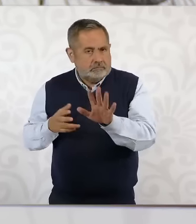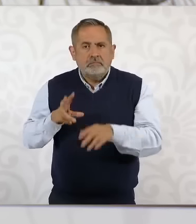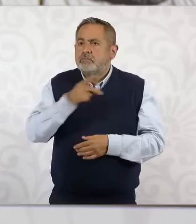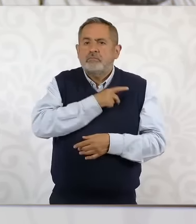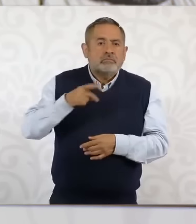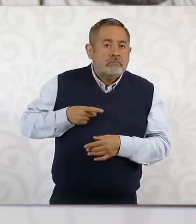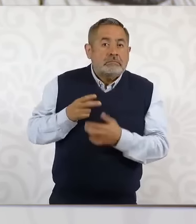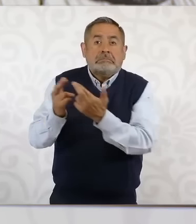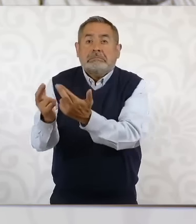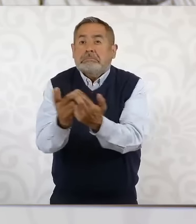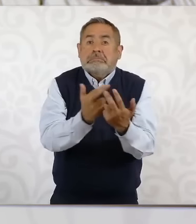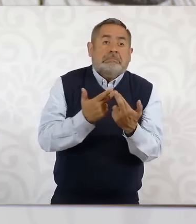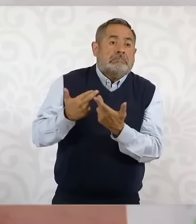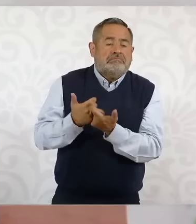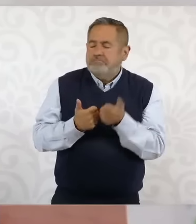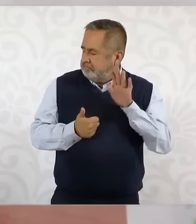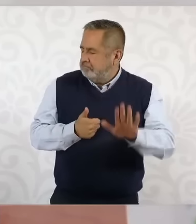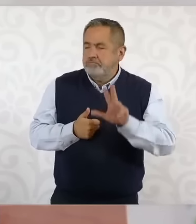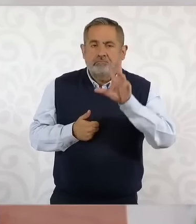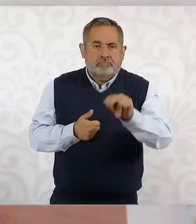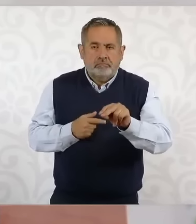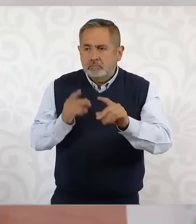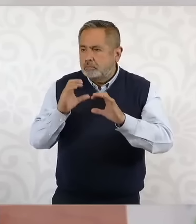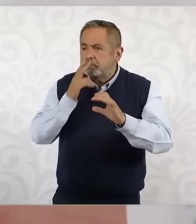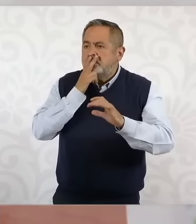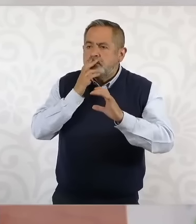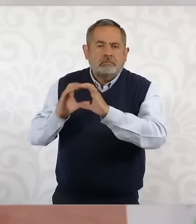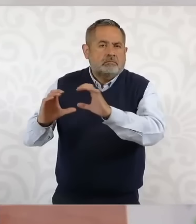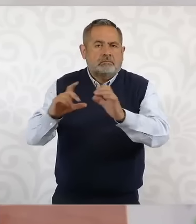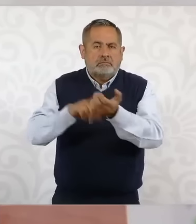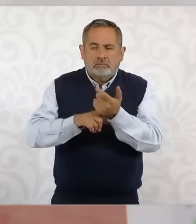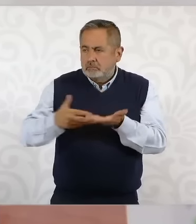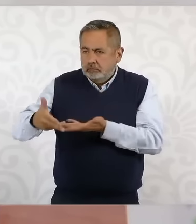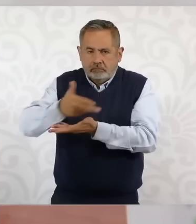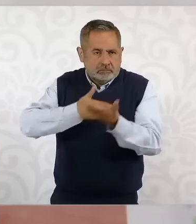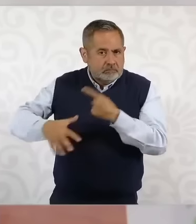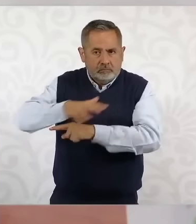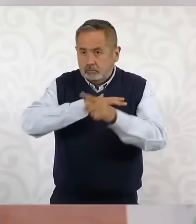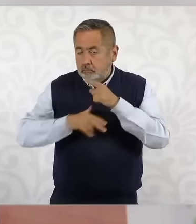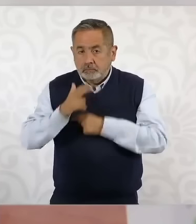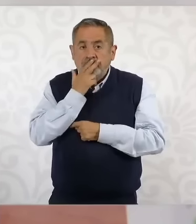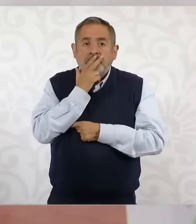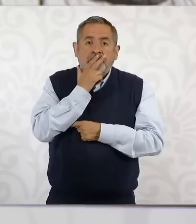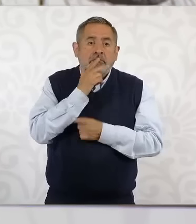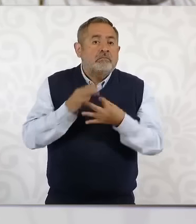esa zona que tiene un equilibrio ecológico muy importante y particularmente para los arrecifes,